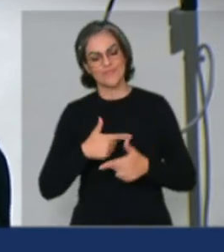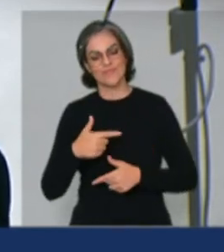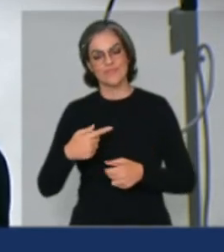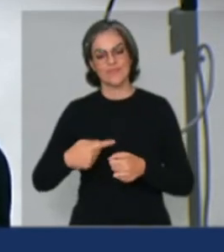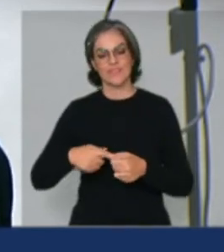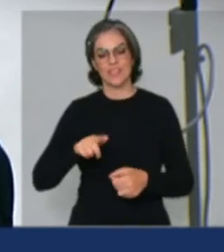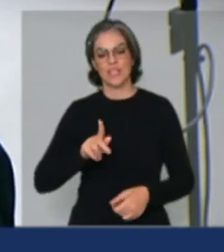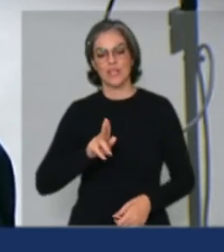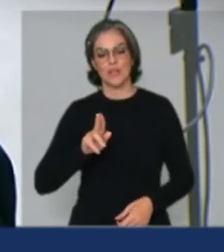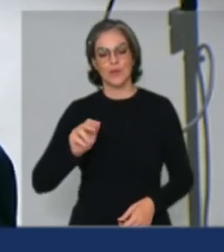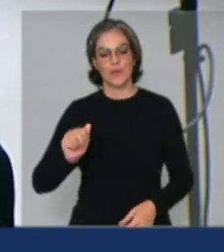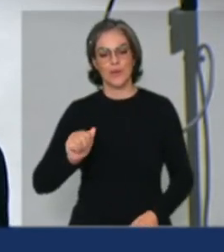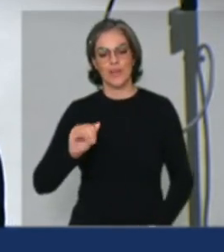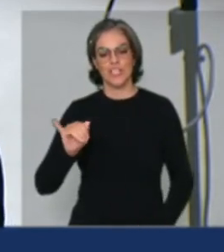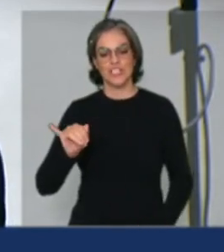NA CIDADE, E TODA SUA EQUIPE,